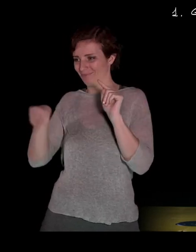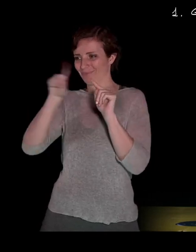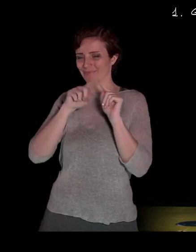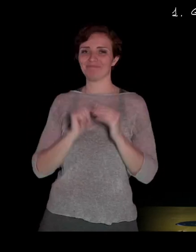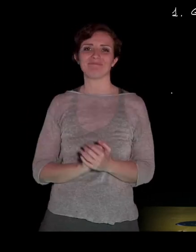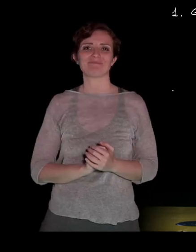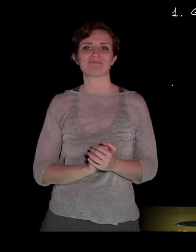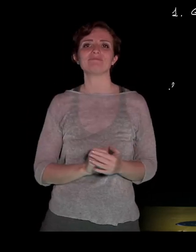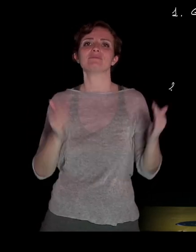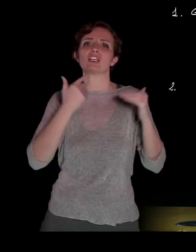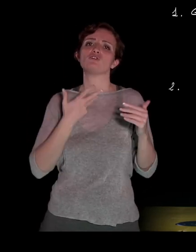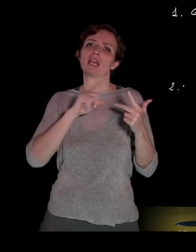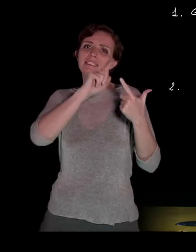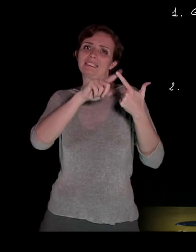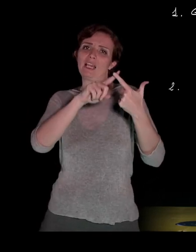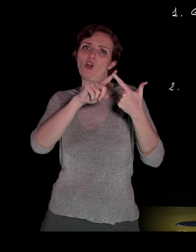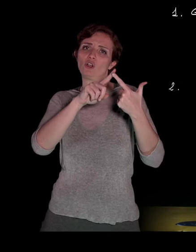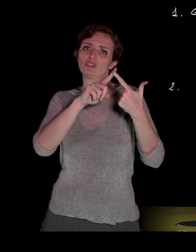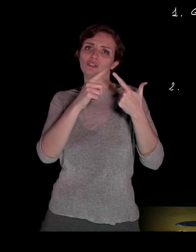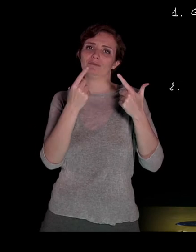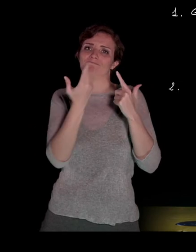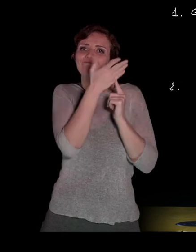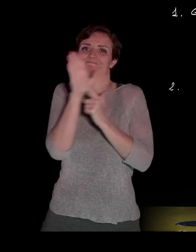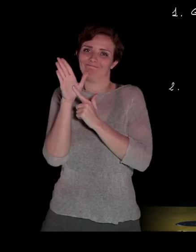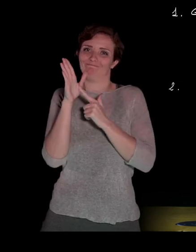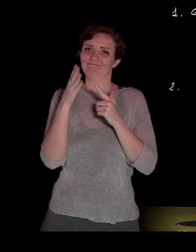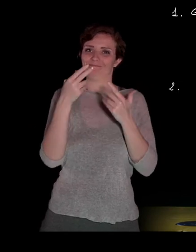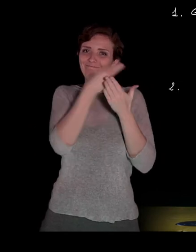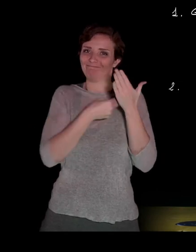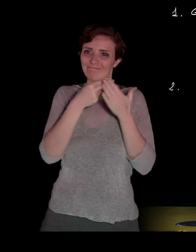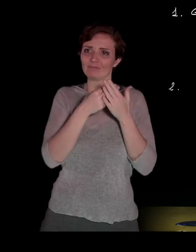Una seconda rappresentazione degli insiemi... ..può essere fatta tramite l'elencazione.